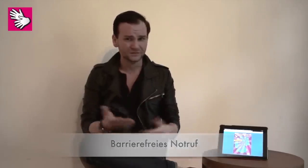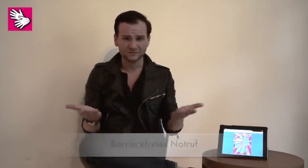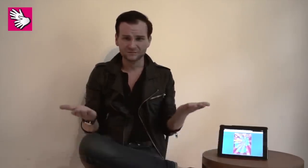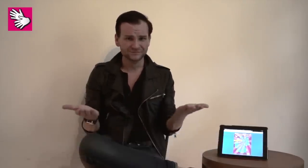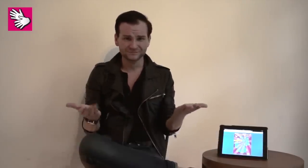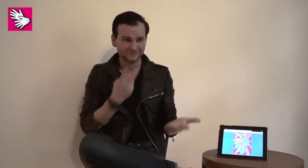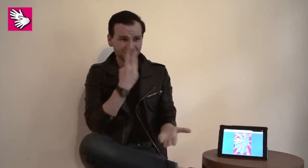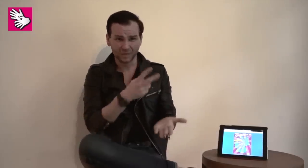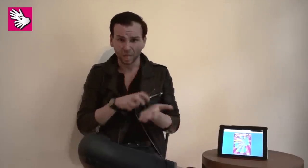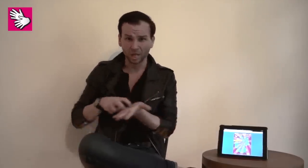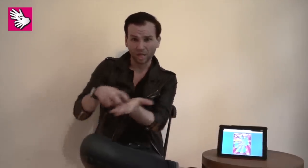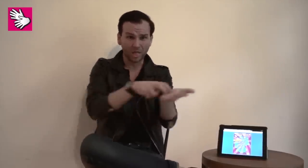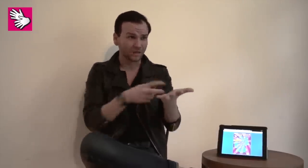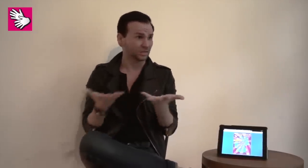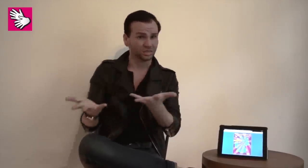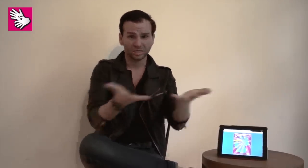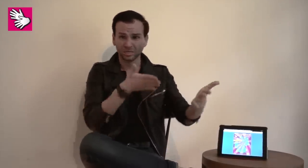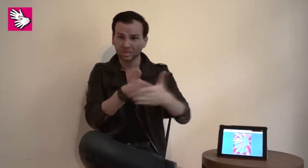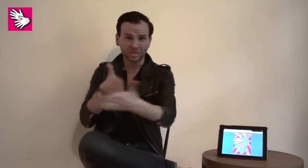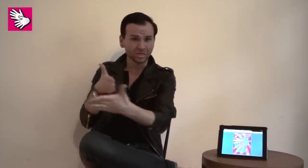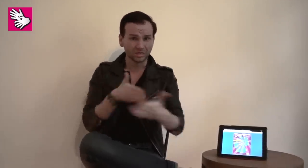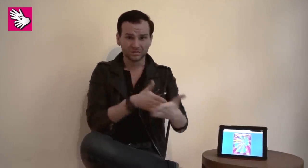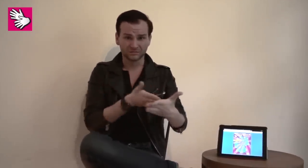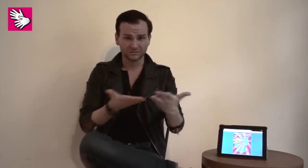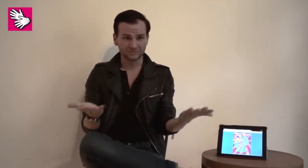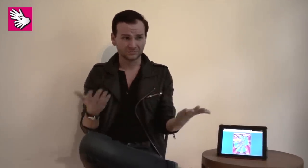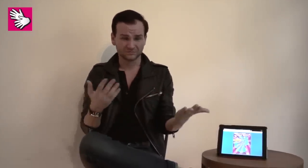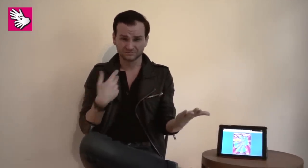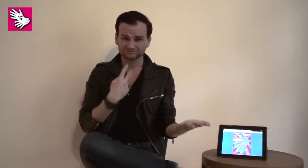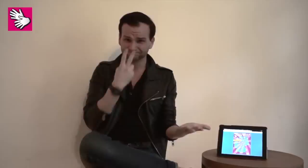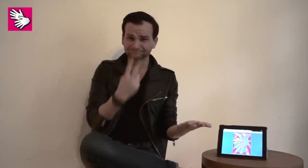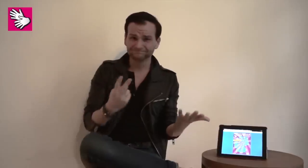Die Schwierigkeiten und Probleme sind offensichtlich. Sollen die Gehörlosen weiter so hängen gelassen werden?